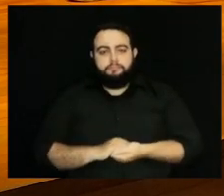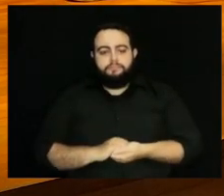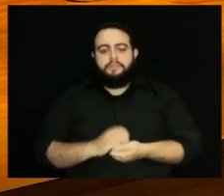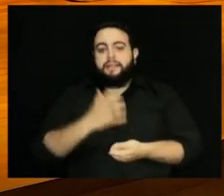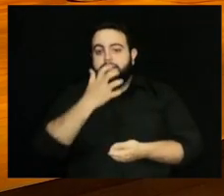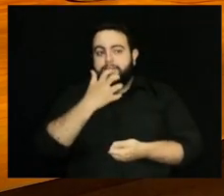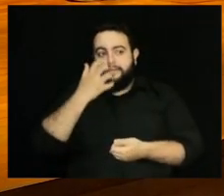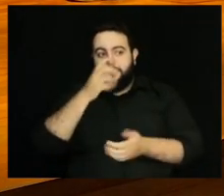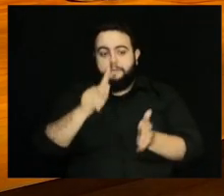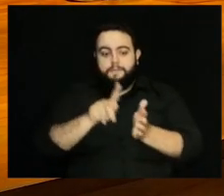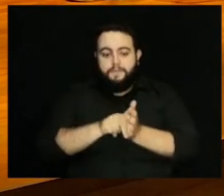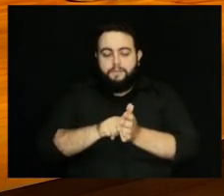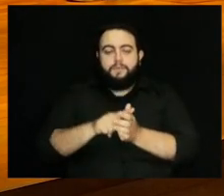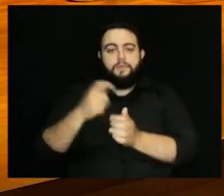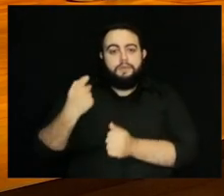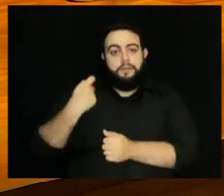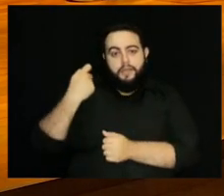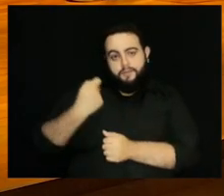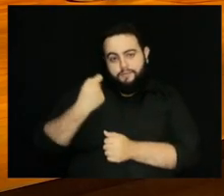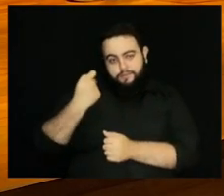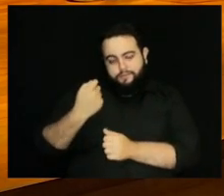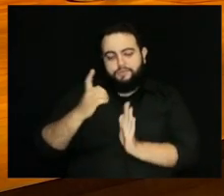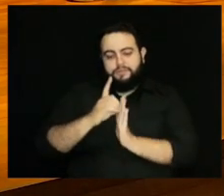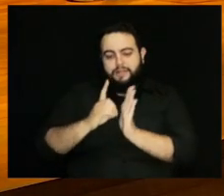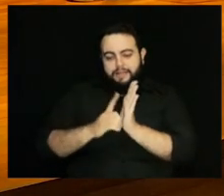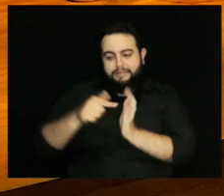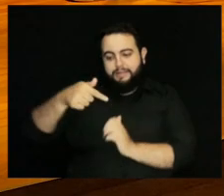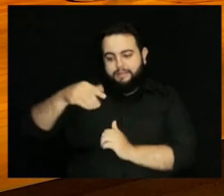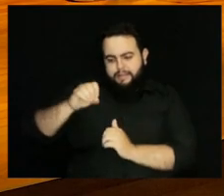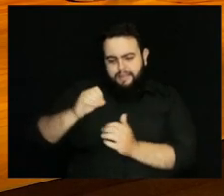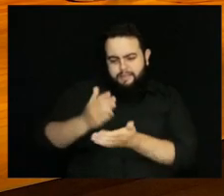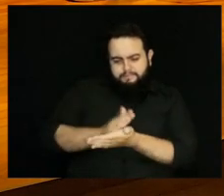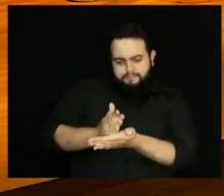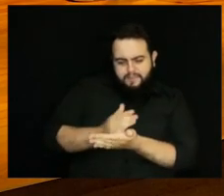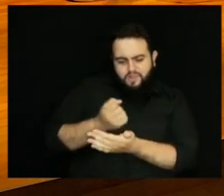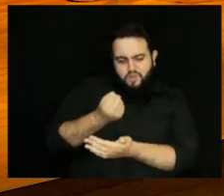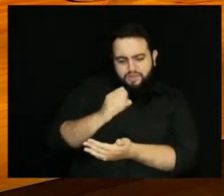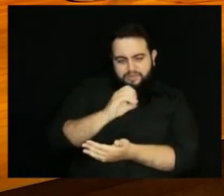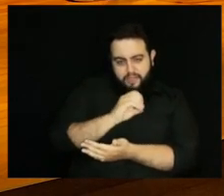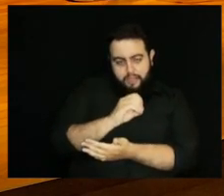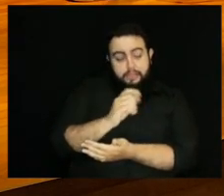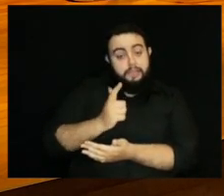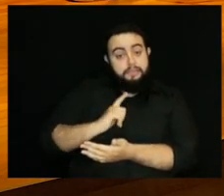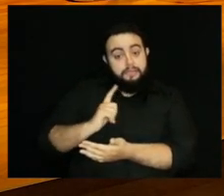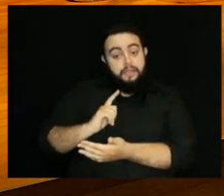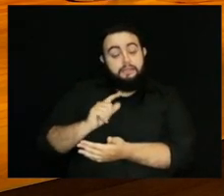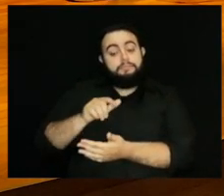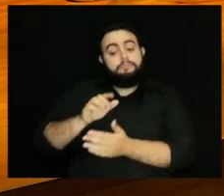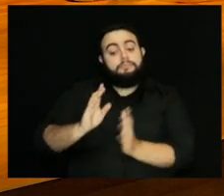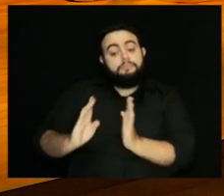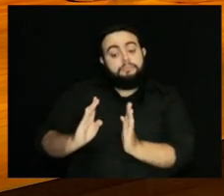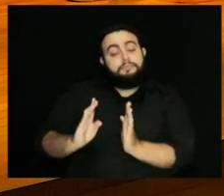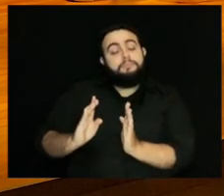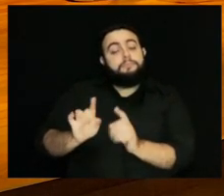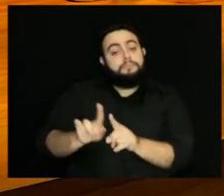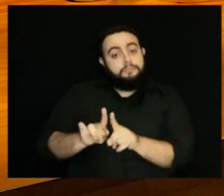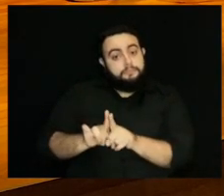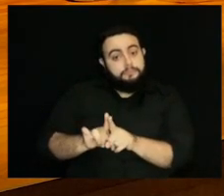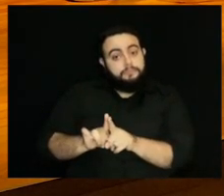geração da virada da década de 70 pros anos 80, é que tem uma safra também que é para mim muito